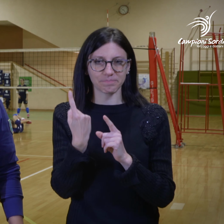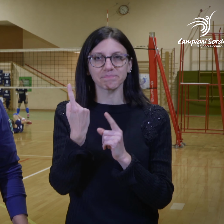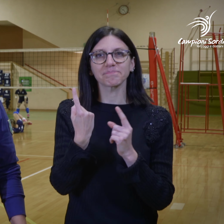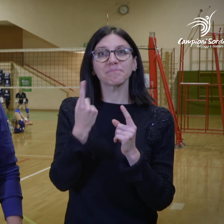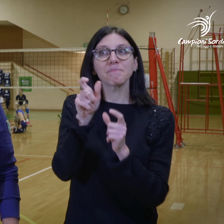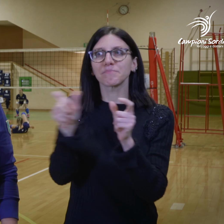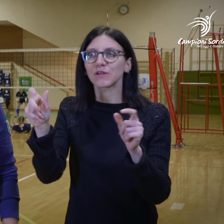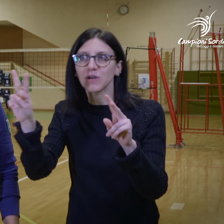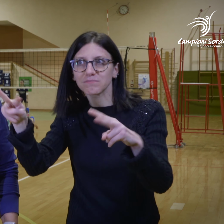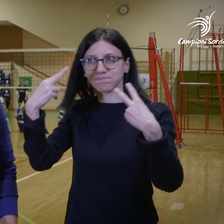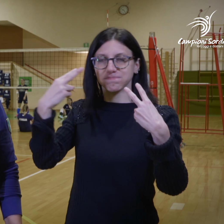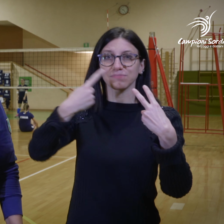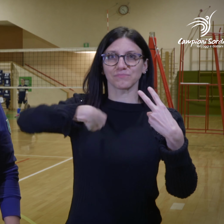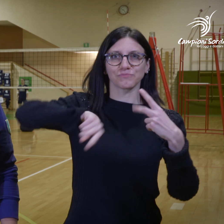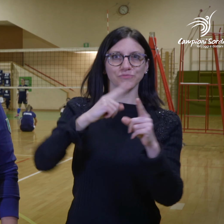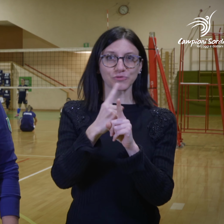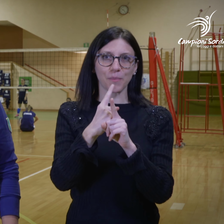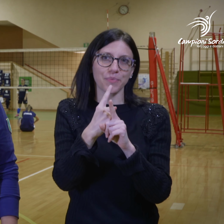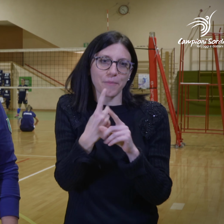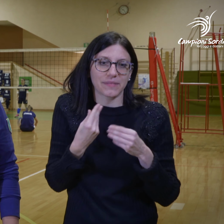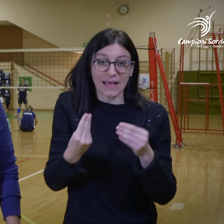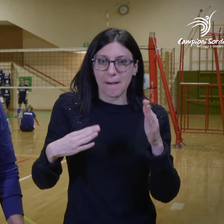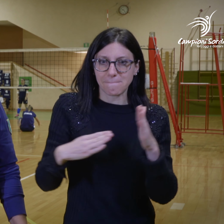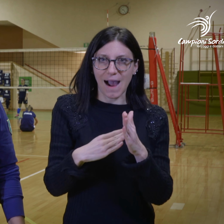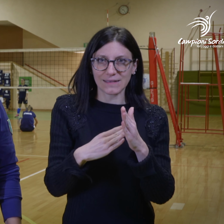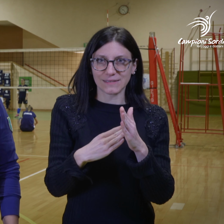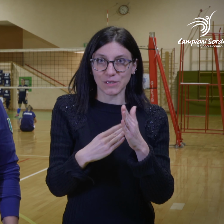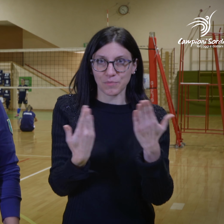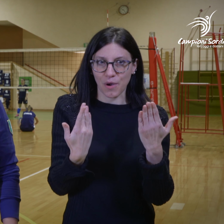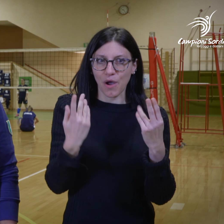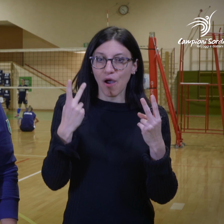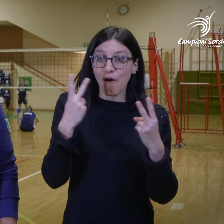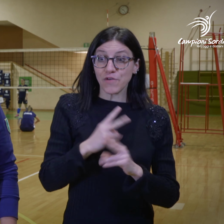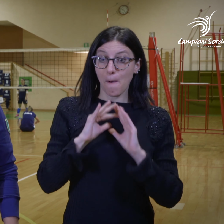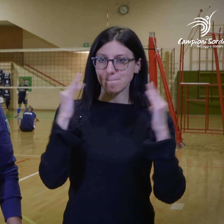alte, ma anche di noi stesse e perché giocare un mondiale in casa sarà una